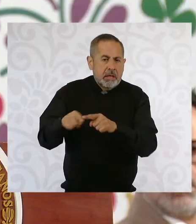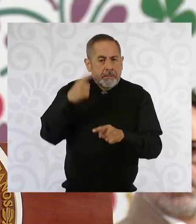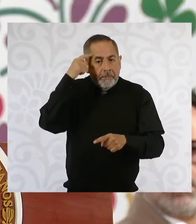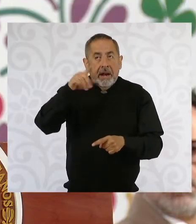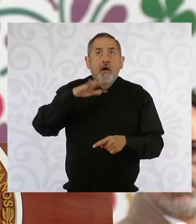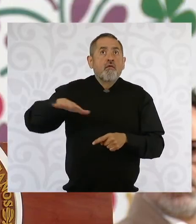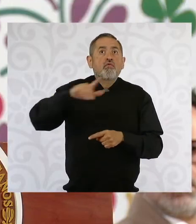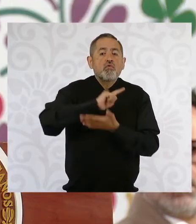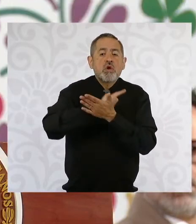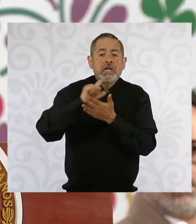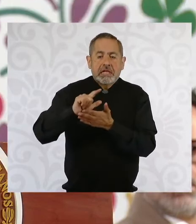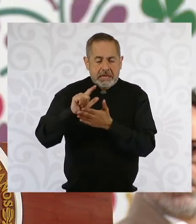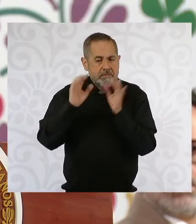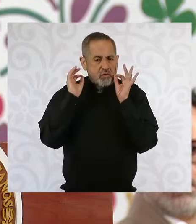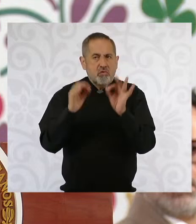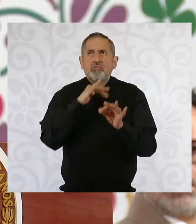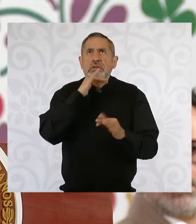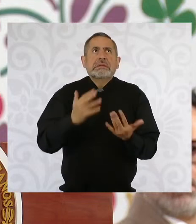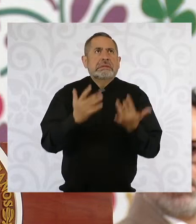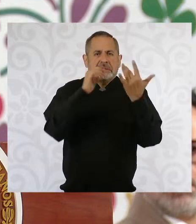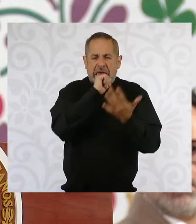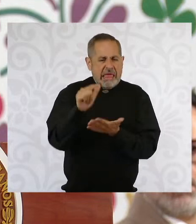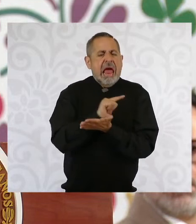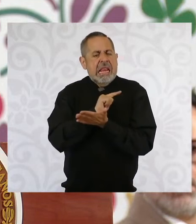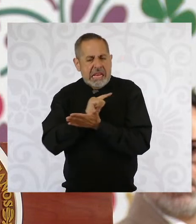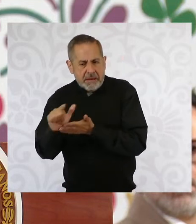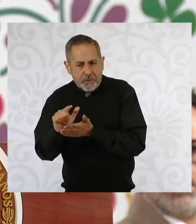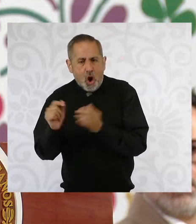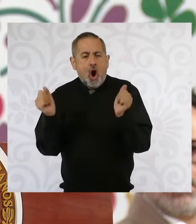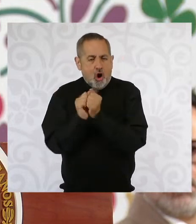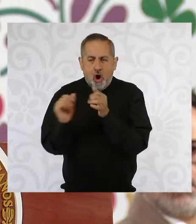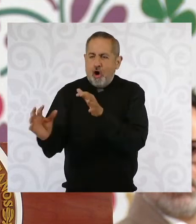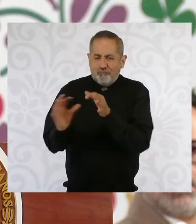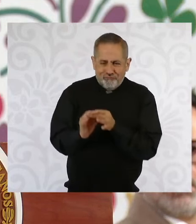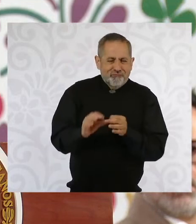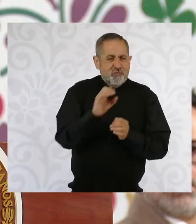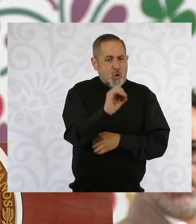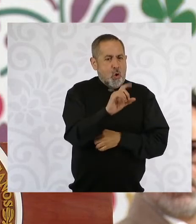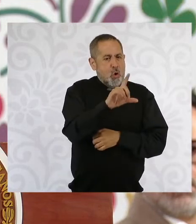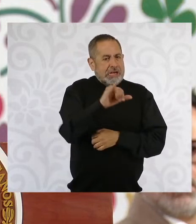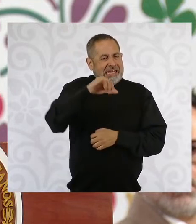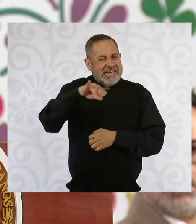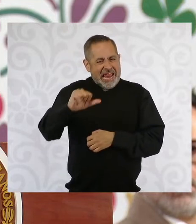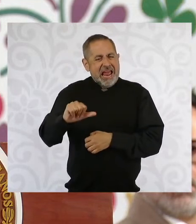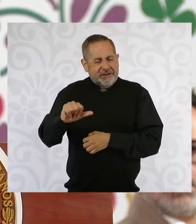y accesible para todos y todas a través de ol línea con lo cual el politécnico pues seguirá